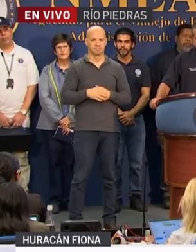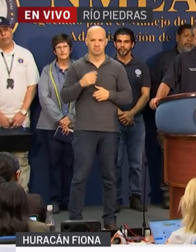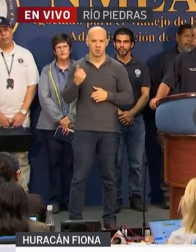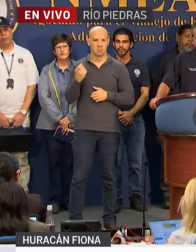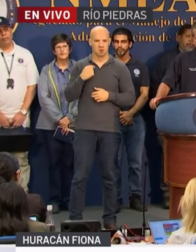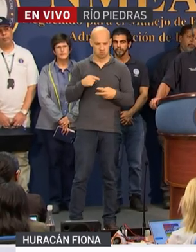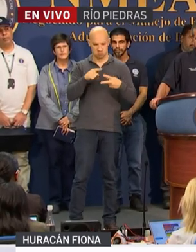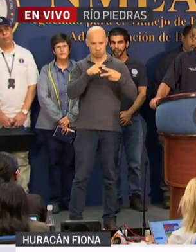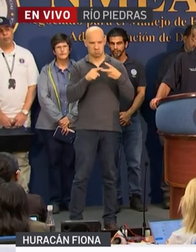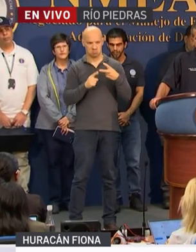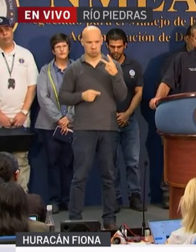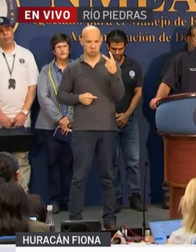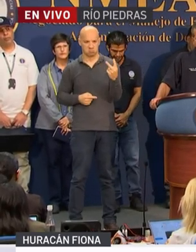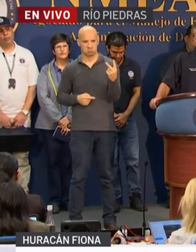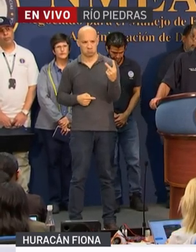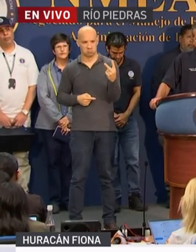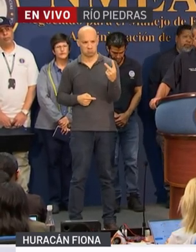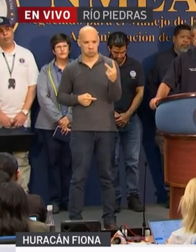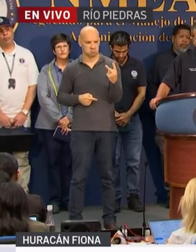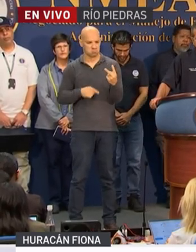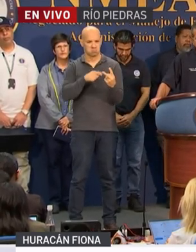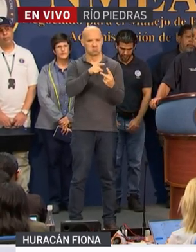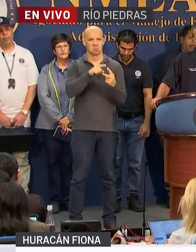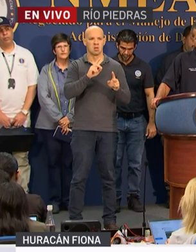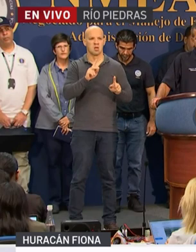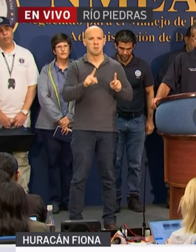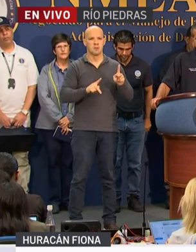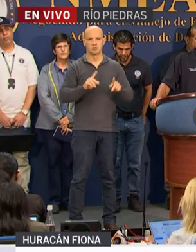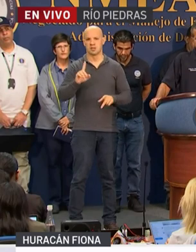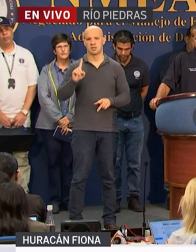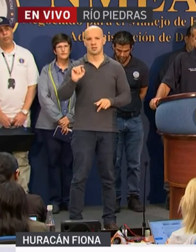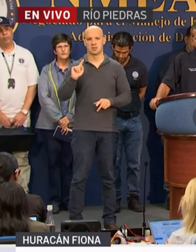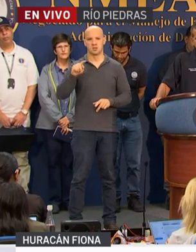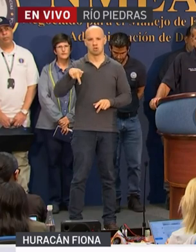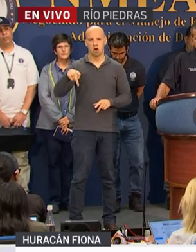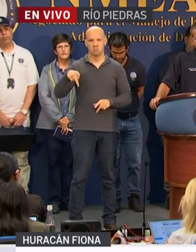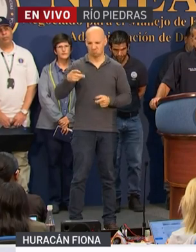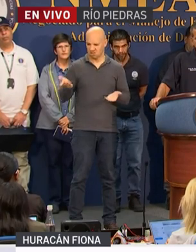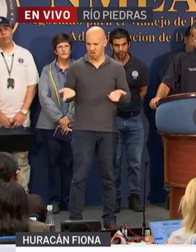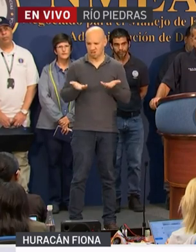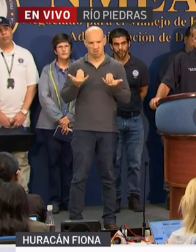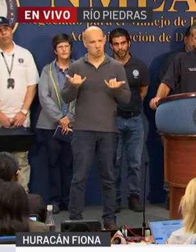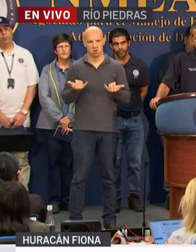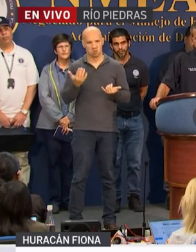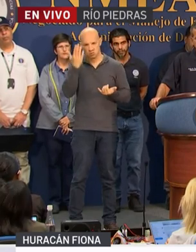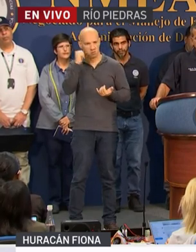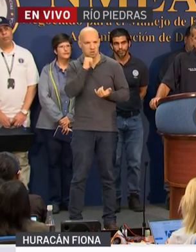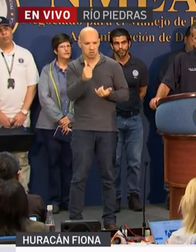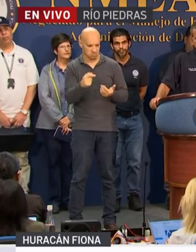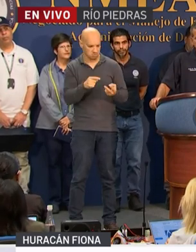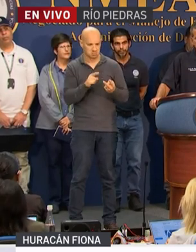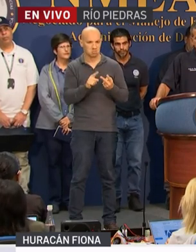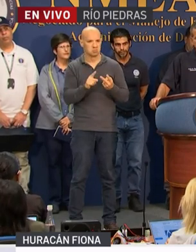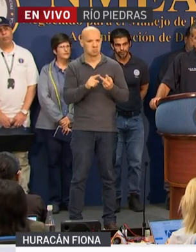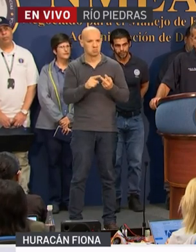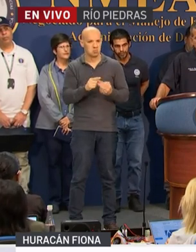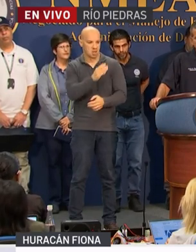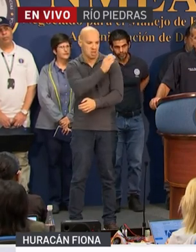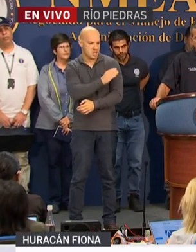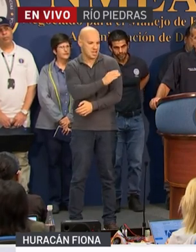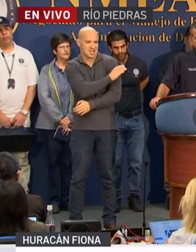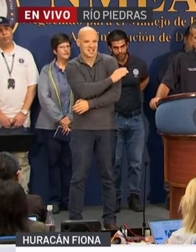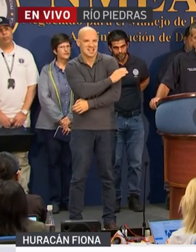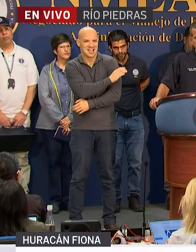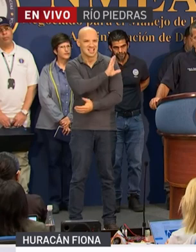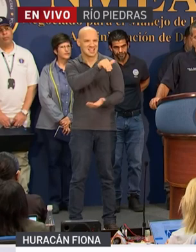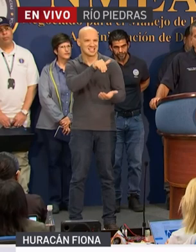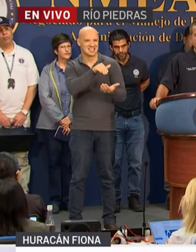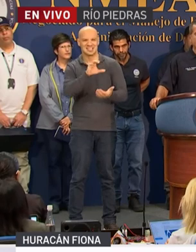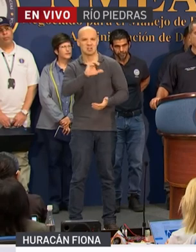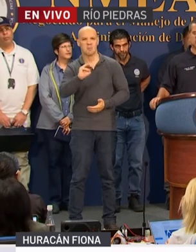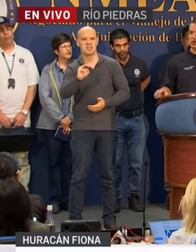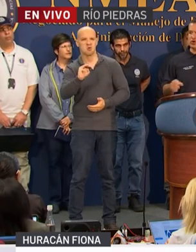ESTUVE